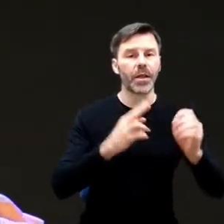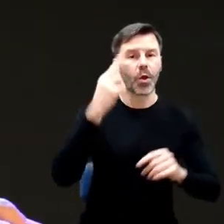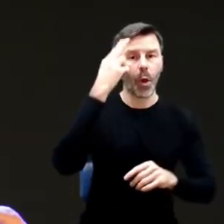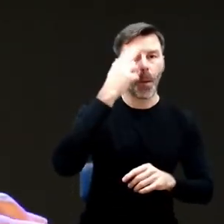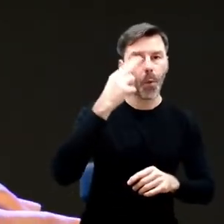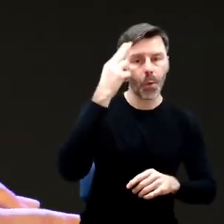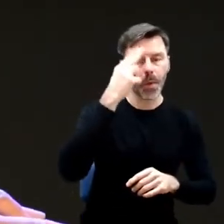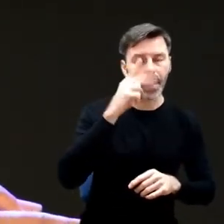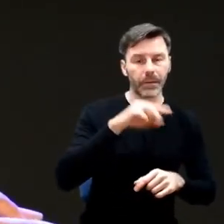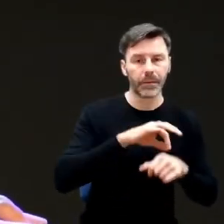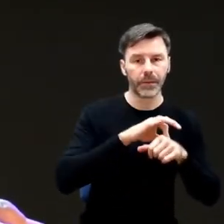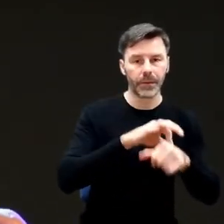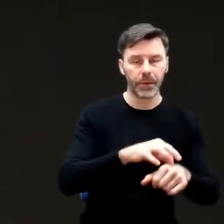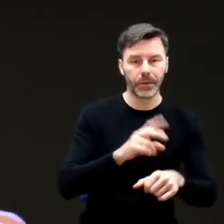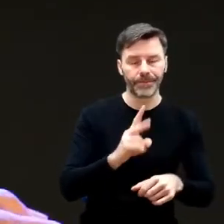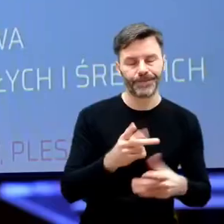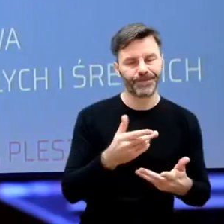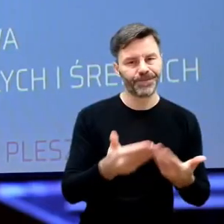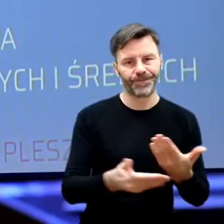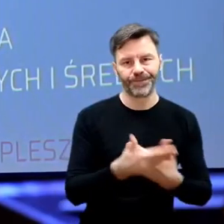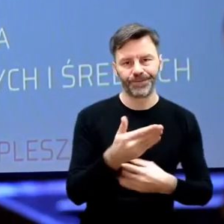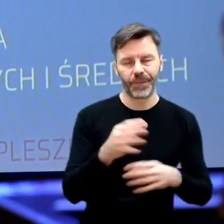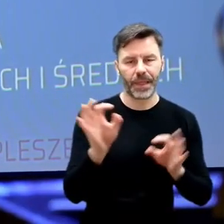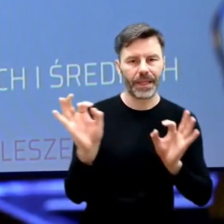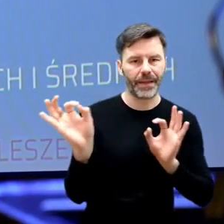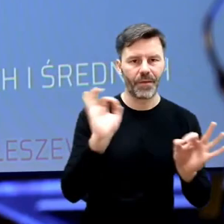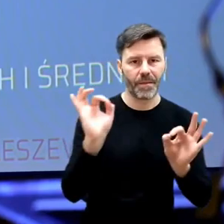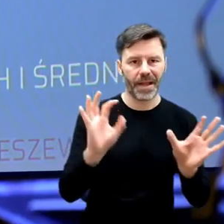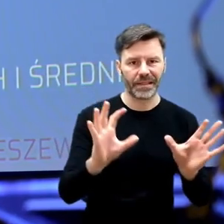jest niestety słaba i ona się nie przebija.